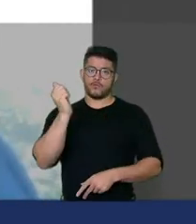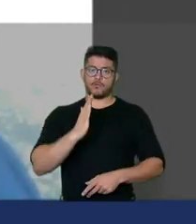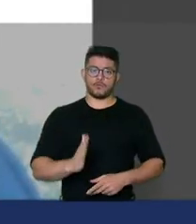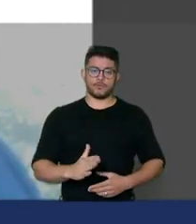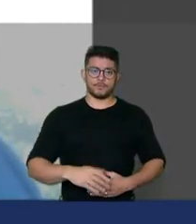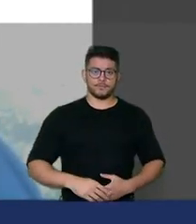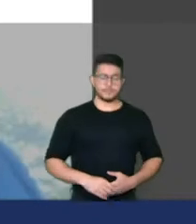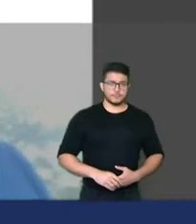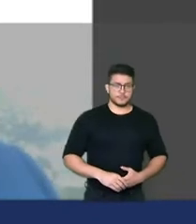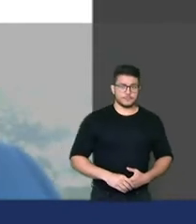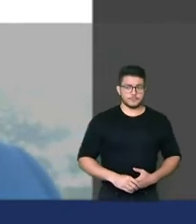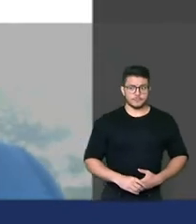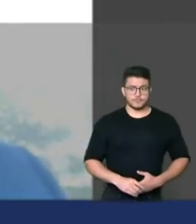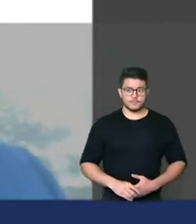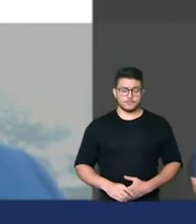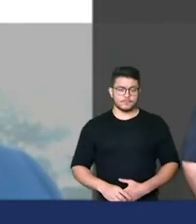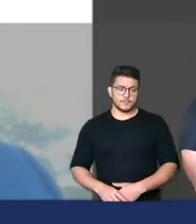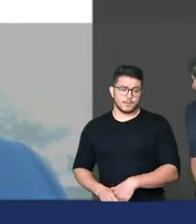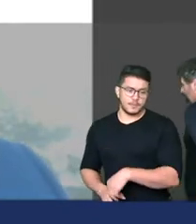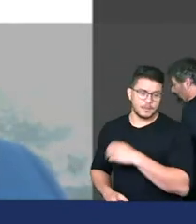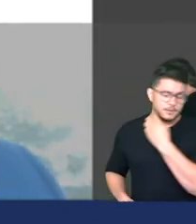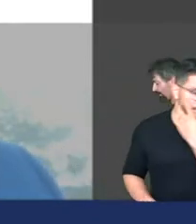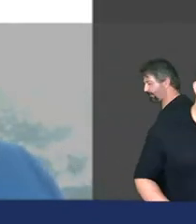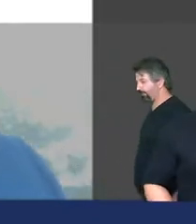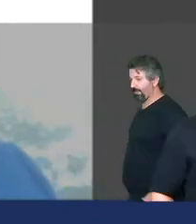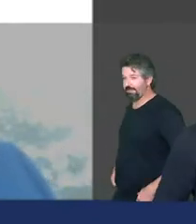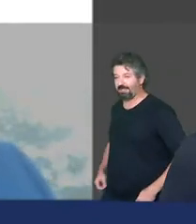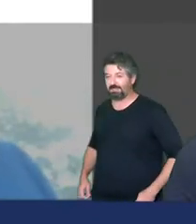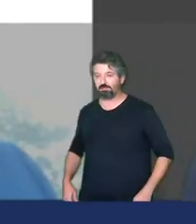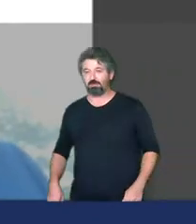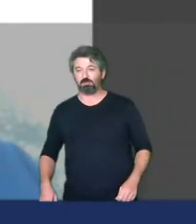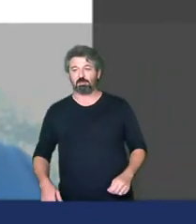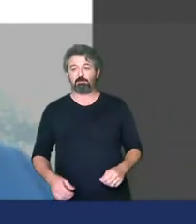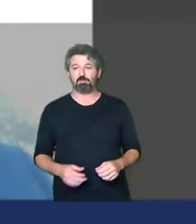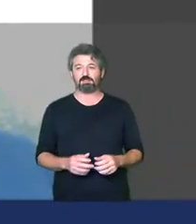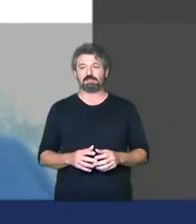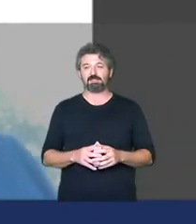CARA DO POVO BRASILEIRO... NÃO ADIANTA VOTAR EM BOLSONARO E VOTAR EM ALGUÉ M... QUE NÃO TEM OS MESMOS